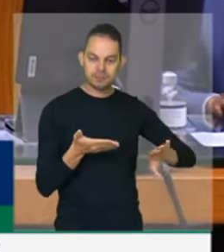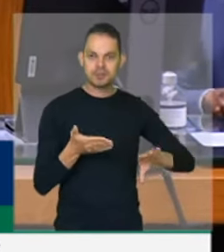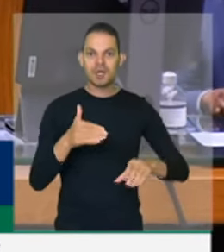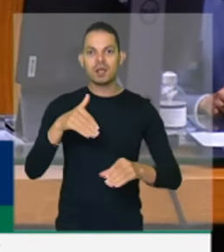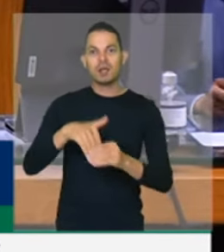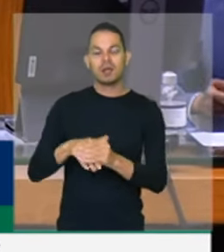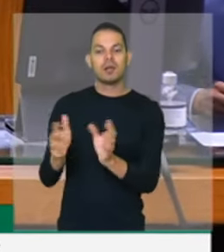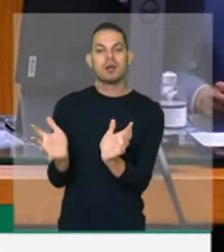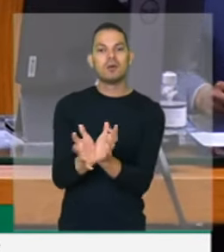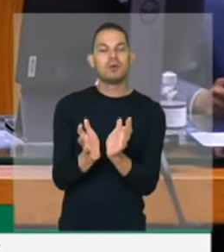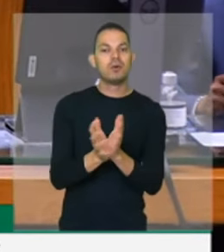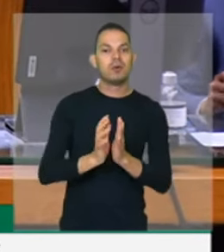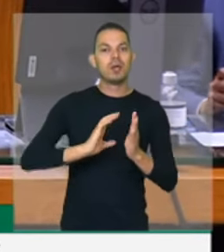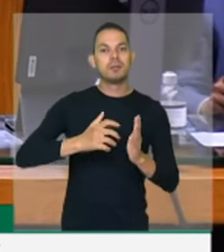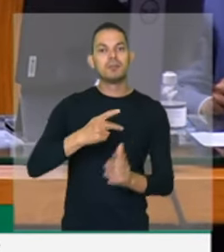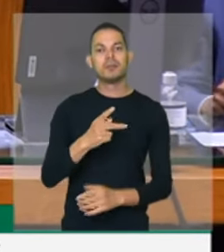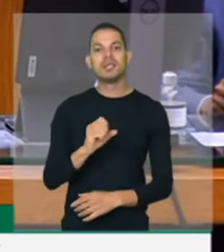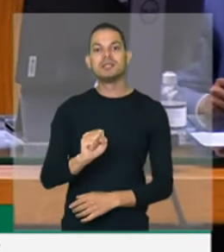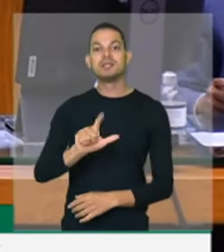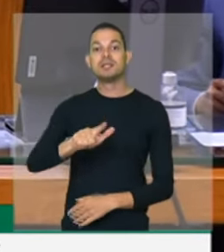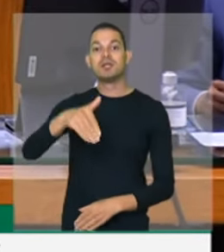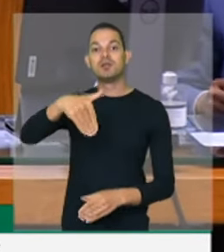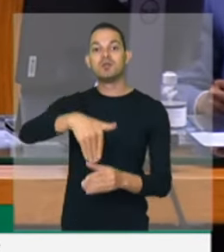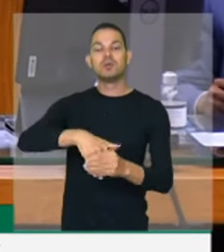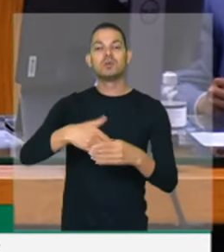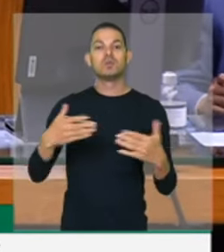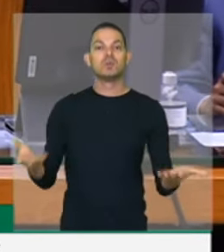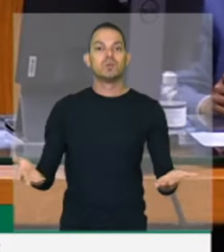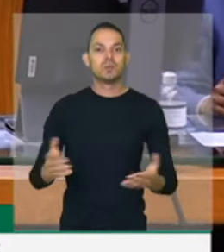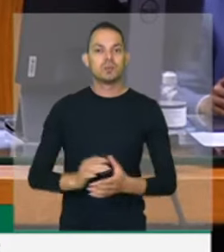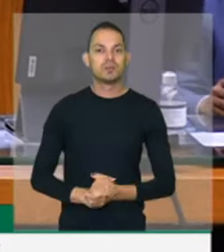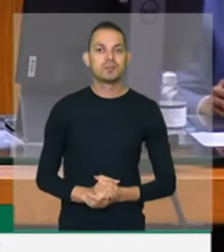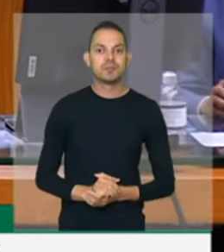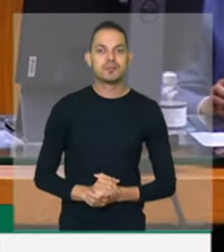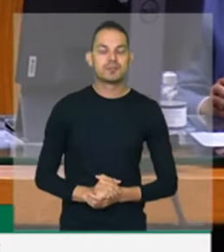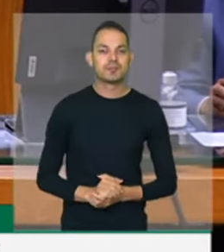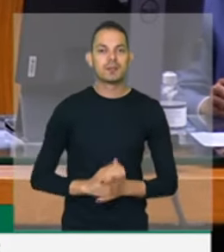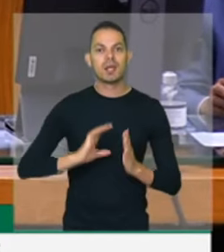BANCADA. COMO ORIENTA O PSL? O PT?! -- [DEPUTADO]: SENHOR